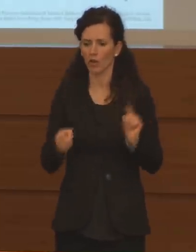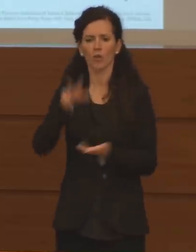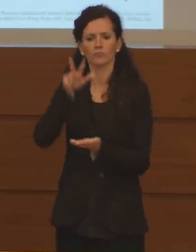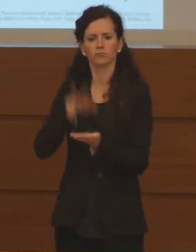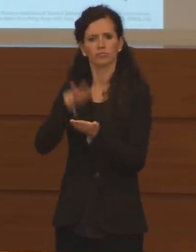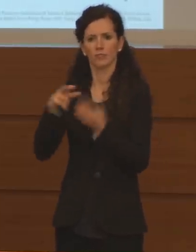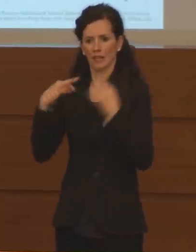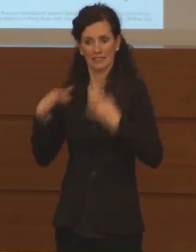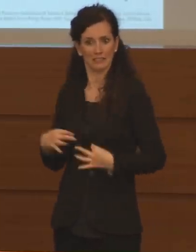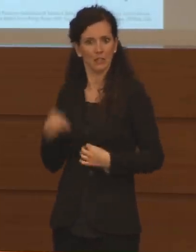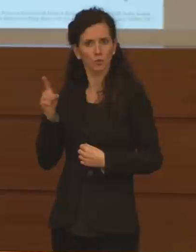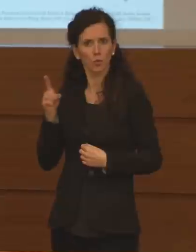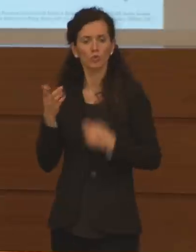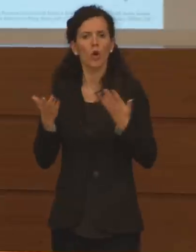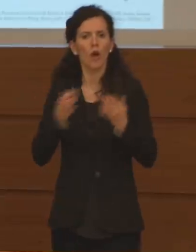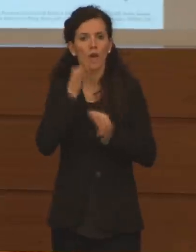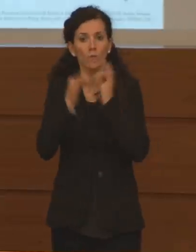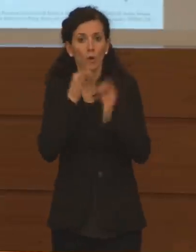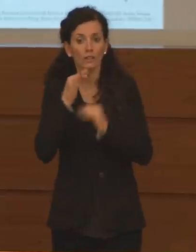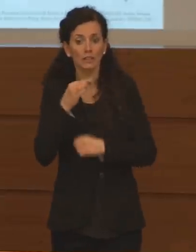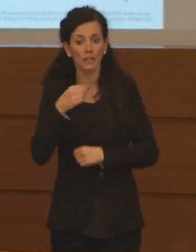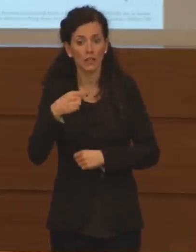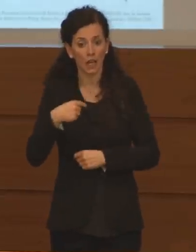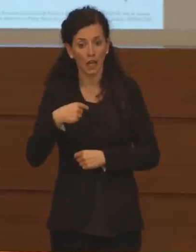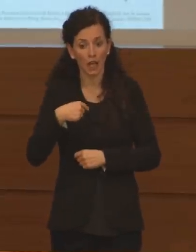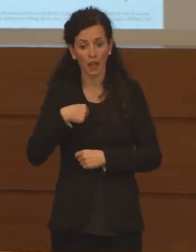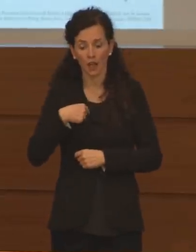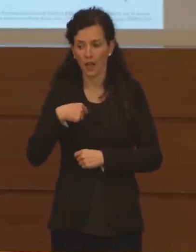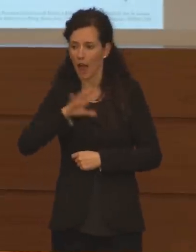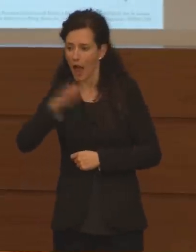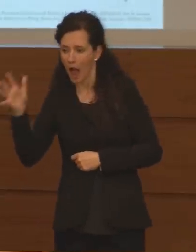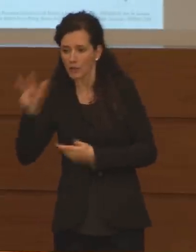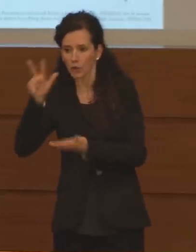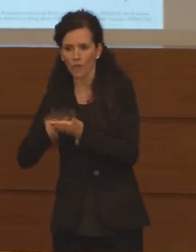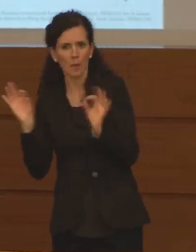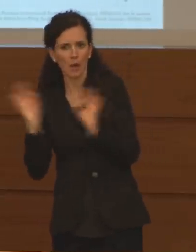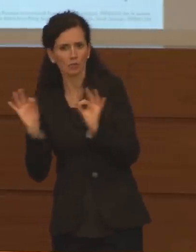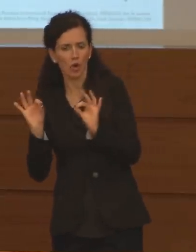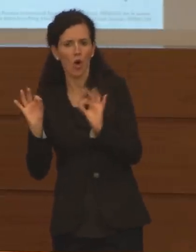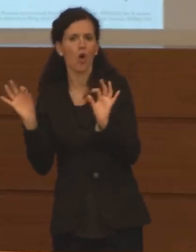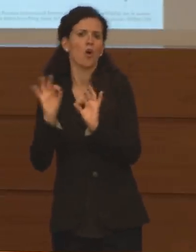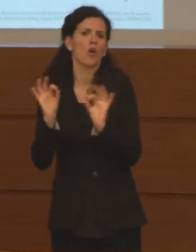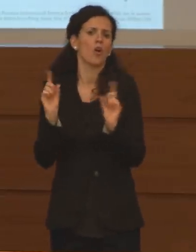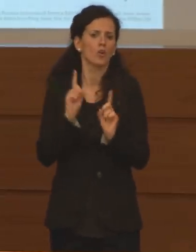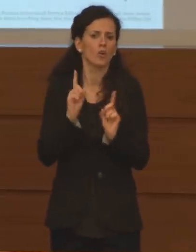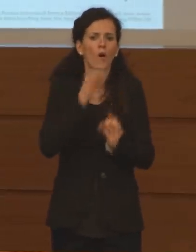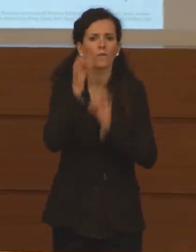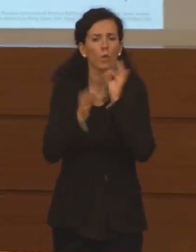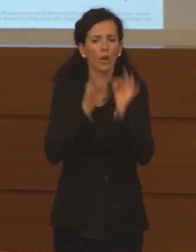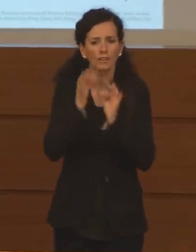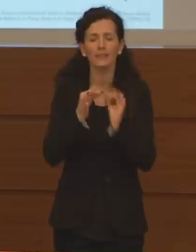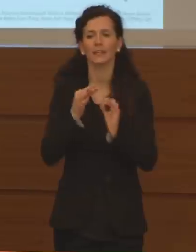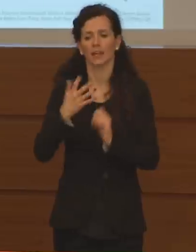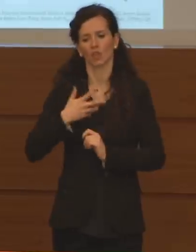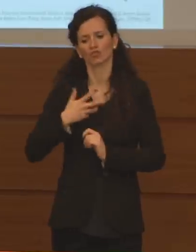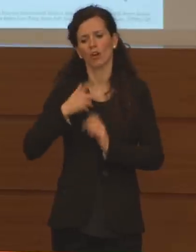che noi non abbiamo confermato gli altri, è che c'è un lasso di tempo che